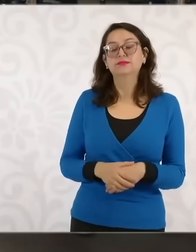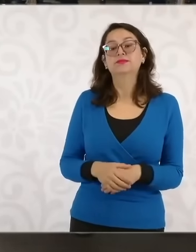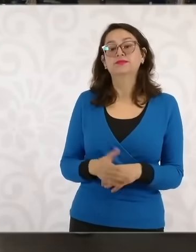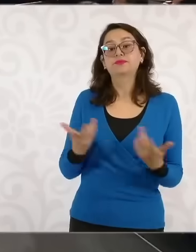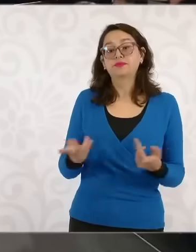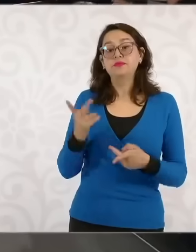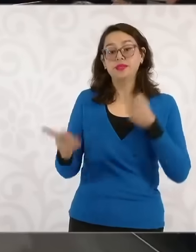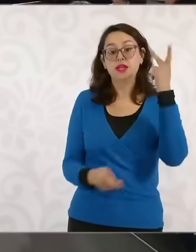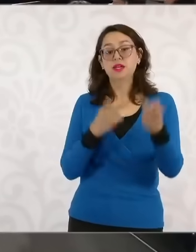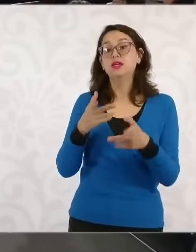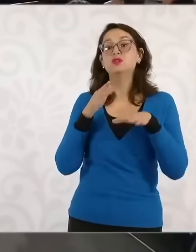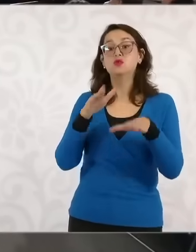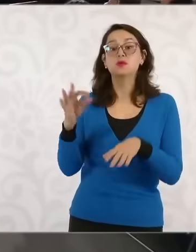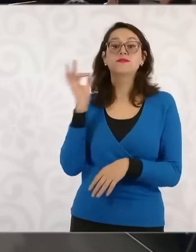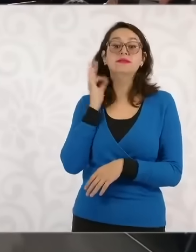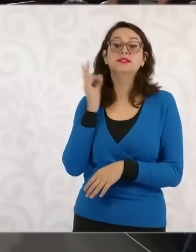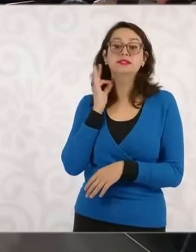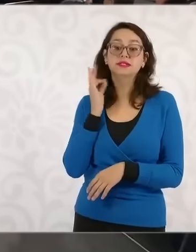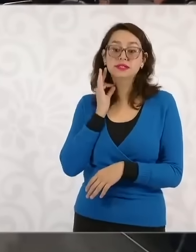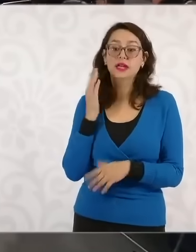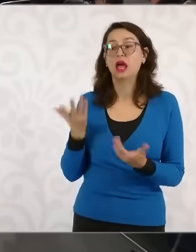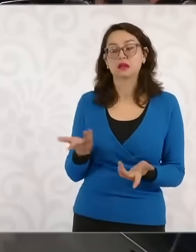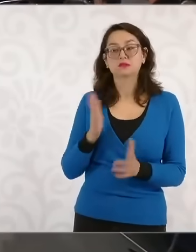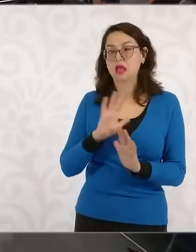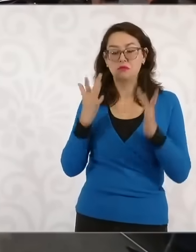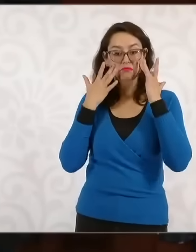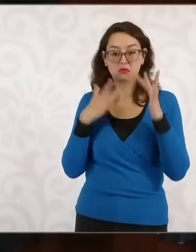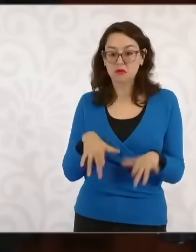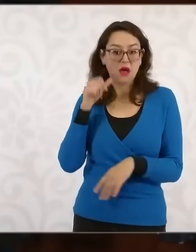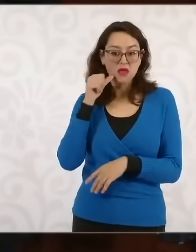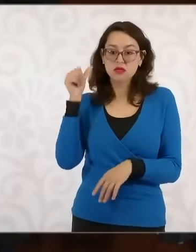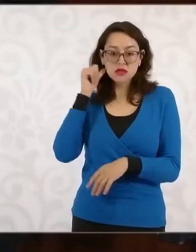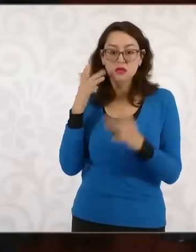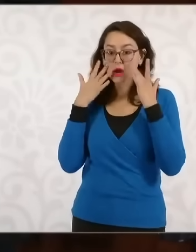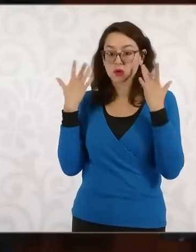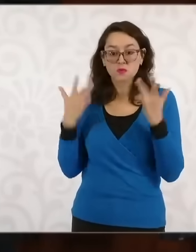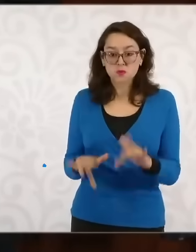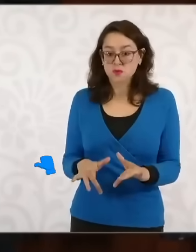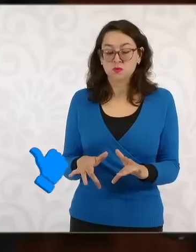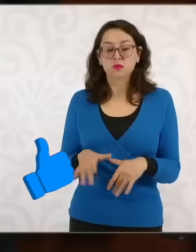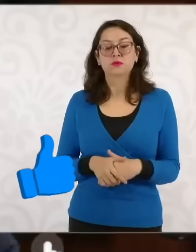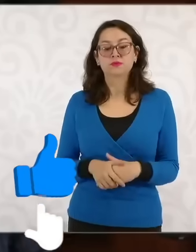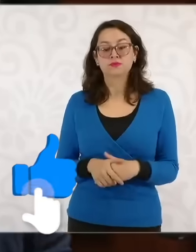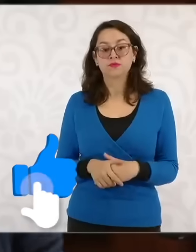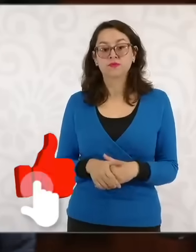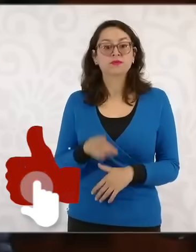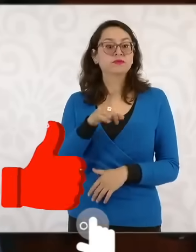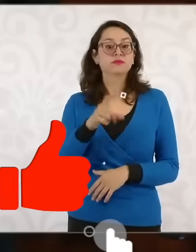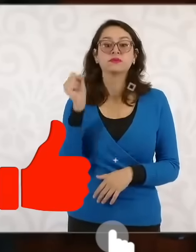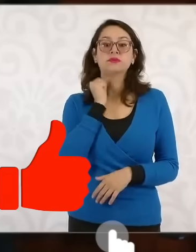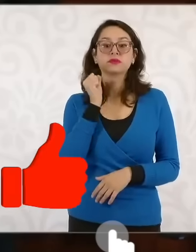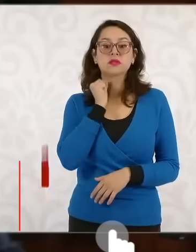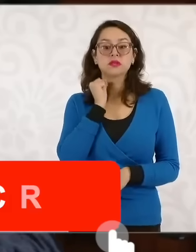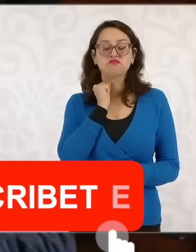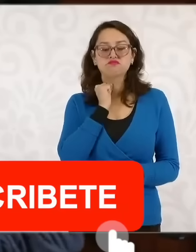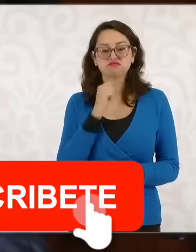general de la República, que ya pues sale el día de ayer y eh pues se acuerda en el Senado eh esta